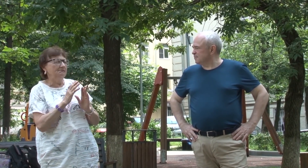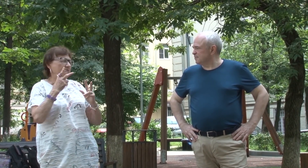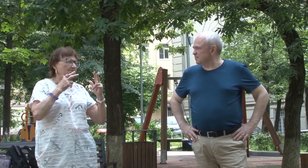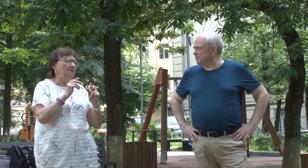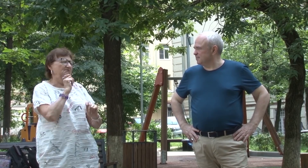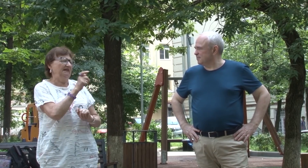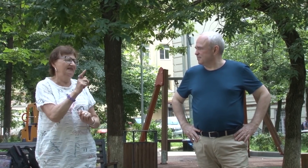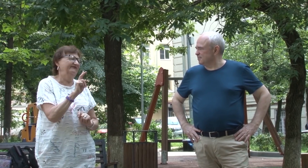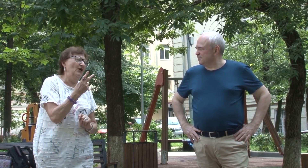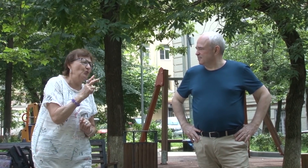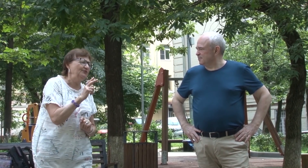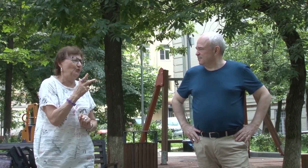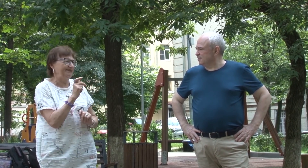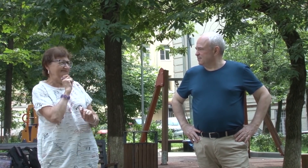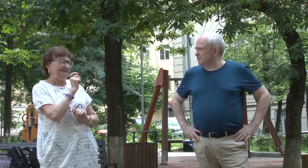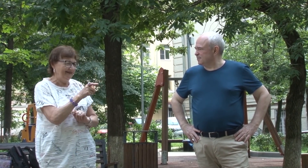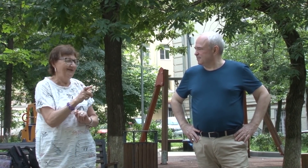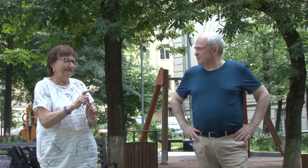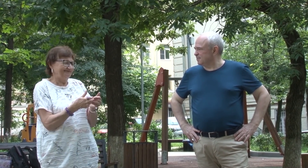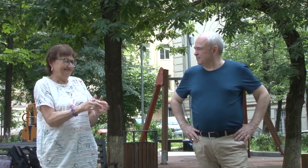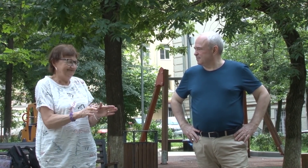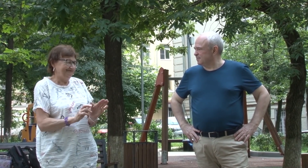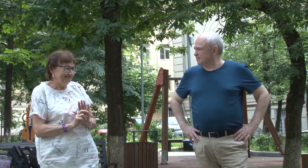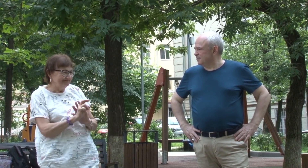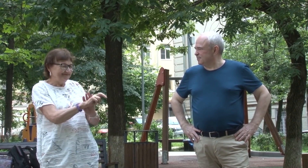давала ему 2 или 3 рубля. Он открывал дверь,